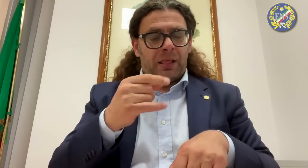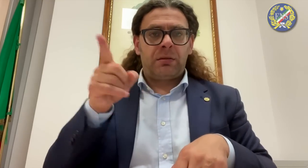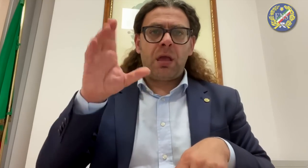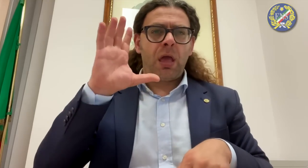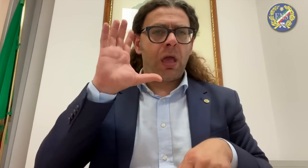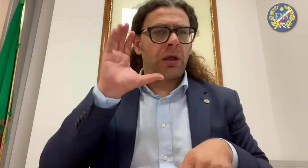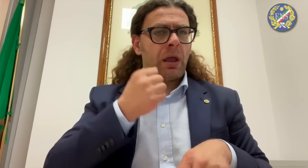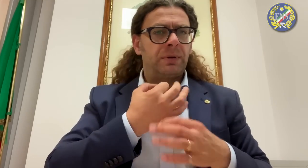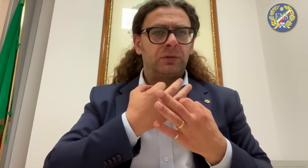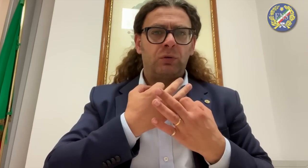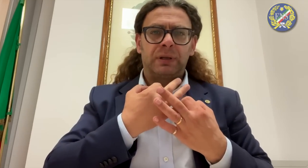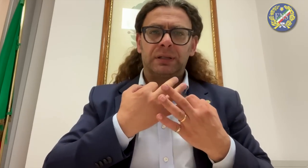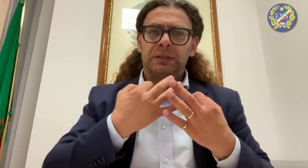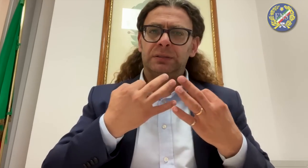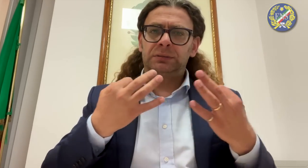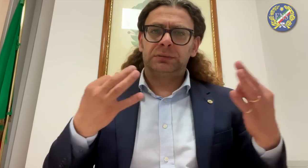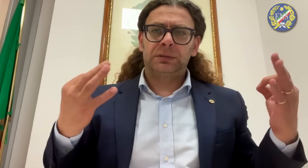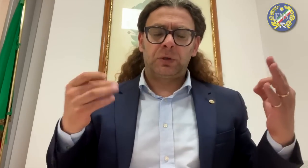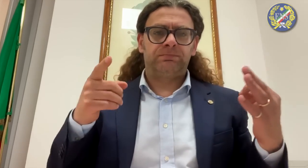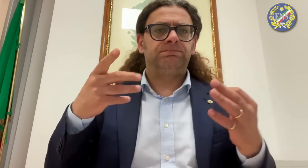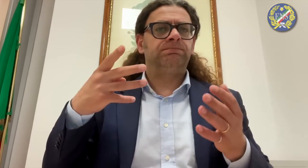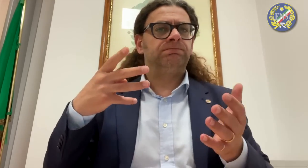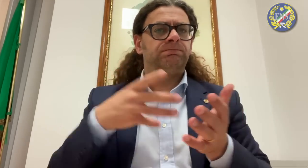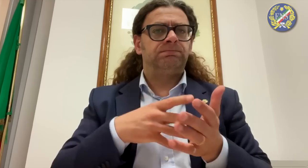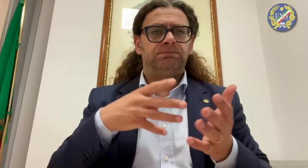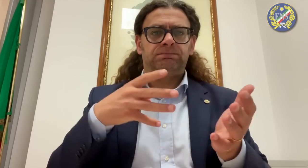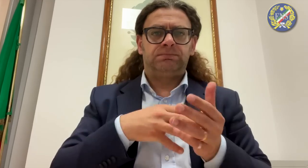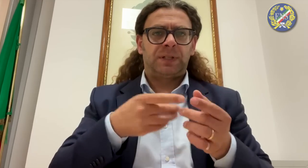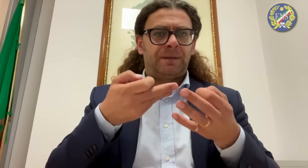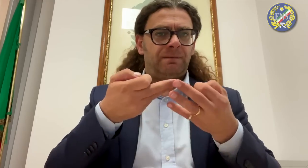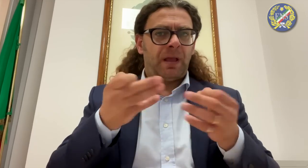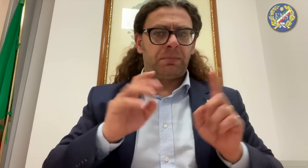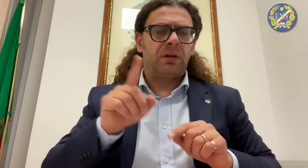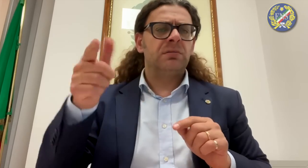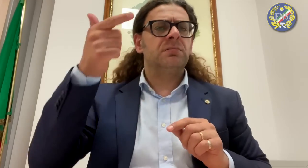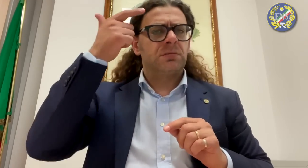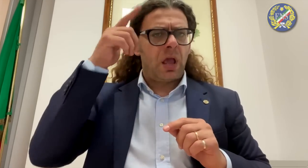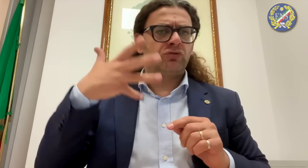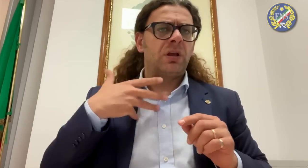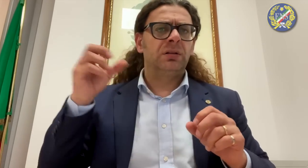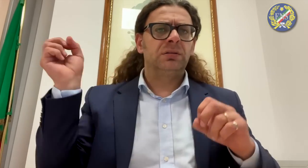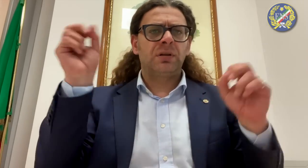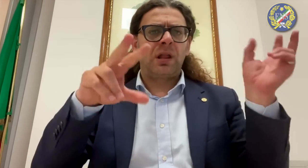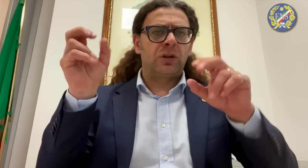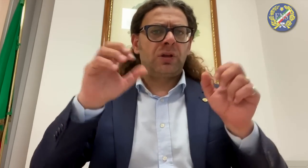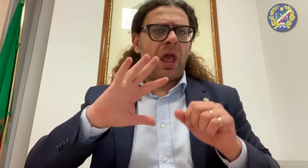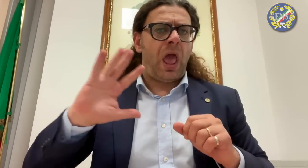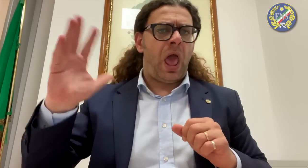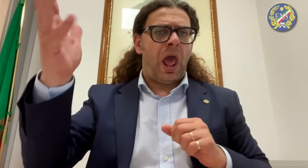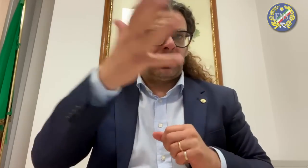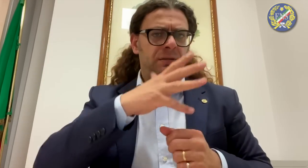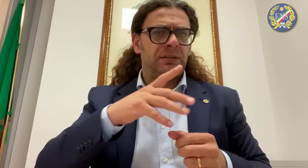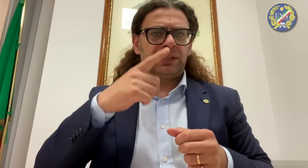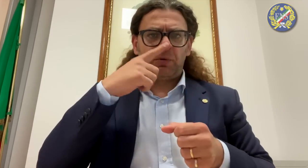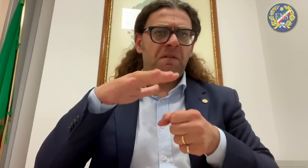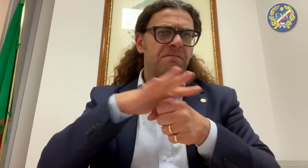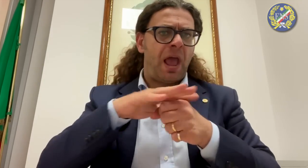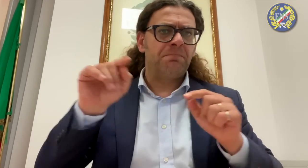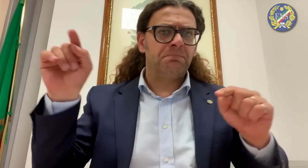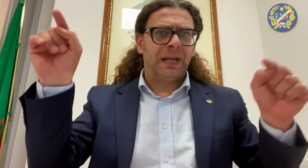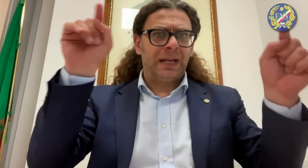Il Ministero ha perfettamente compreso questa criticità, avendo ricevuto anche segnalazioni allo stesso riguardo da parte di numerose famiglie che hanno